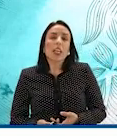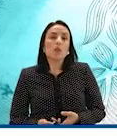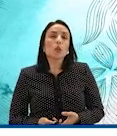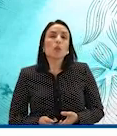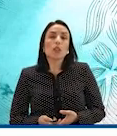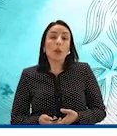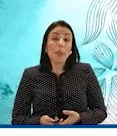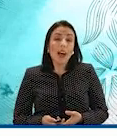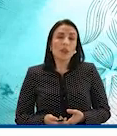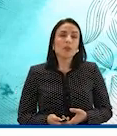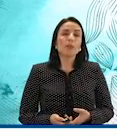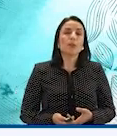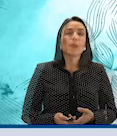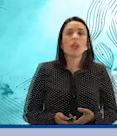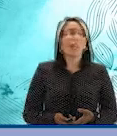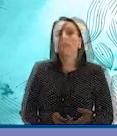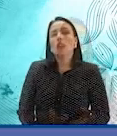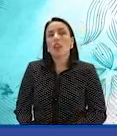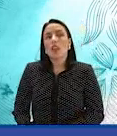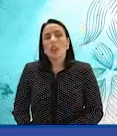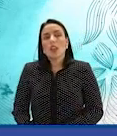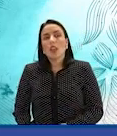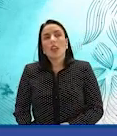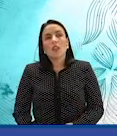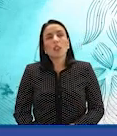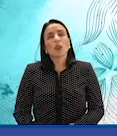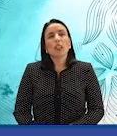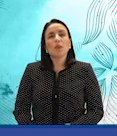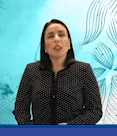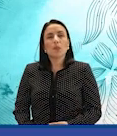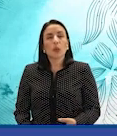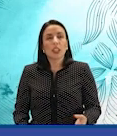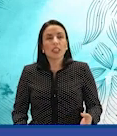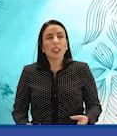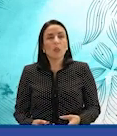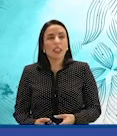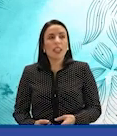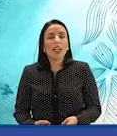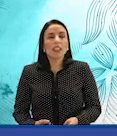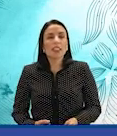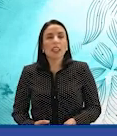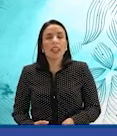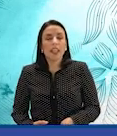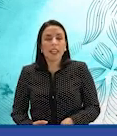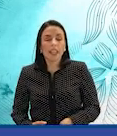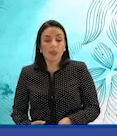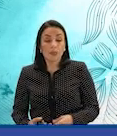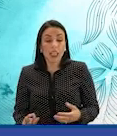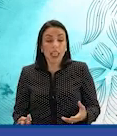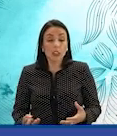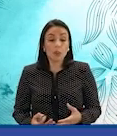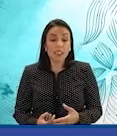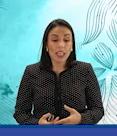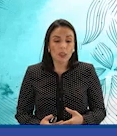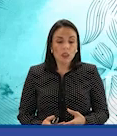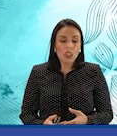que hemos observado. Resulta importante comentarles que el año pasado